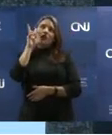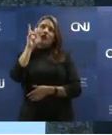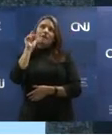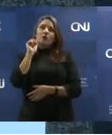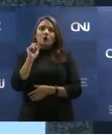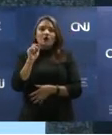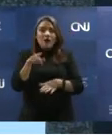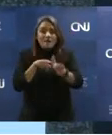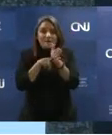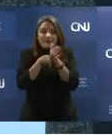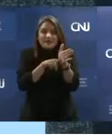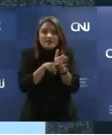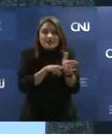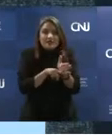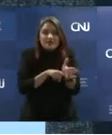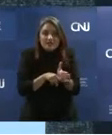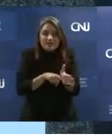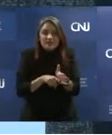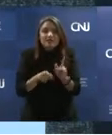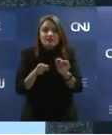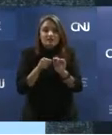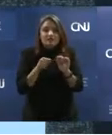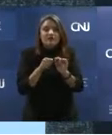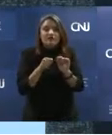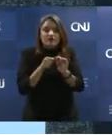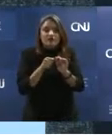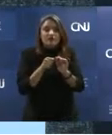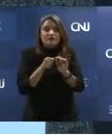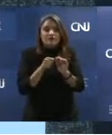em um programa especial do Tribunal de Justiça do Rio de Janeiro,